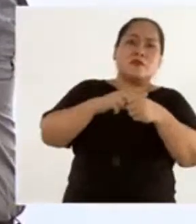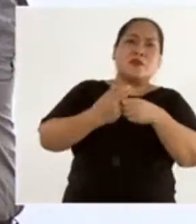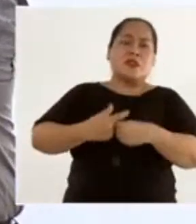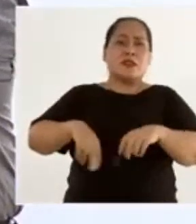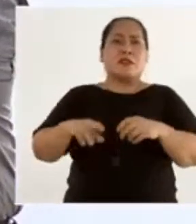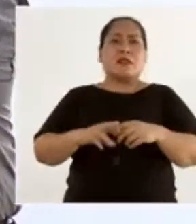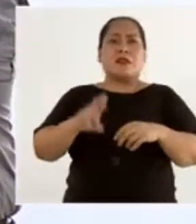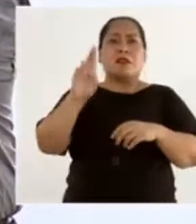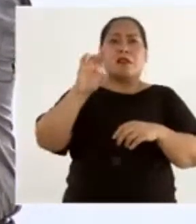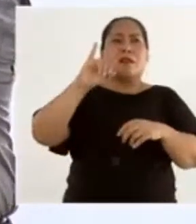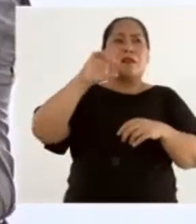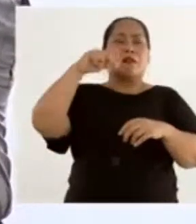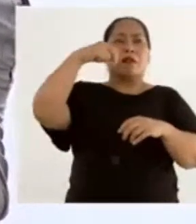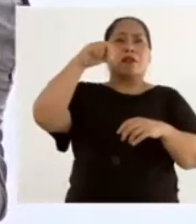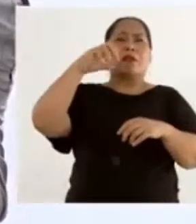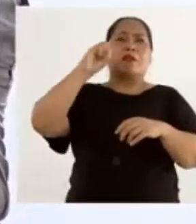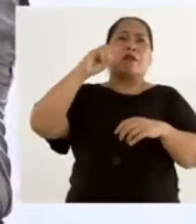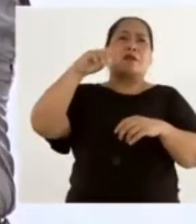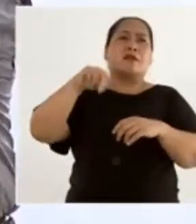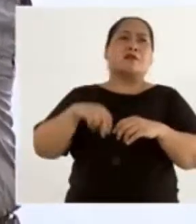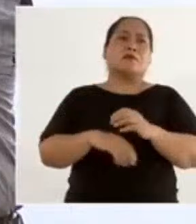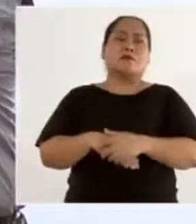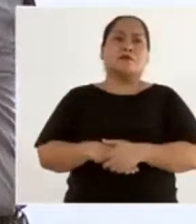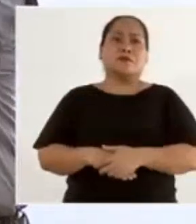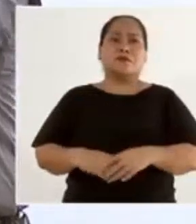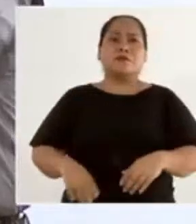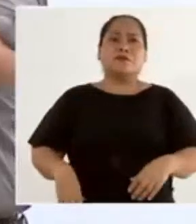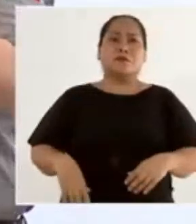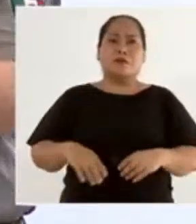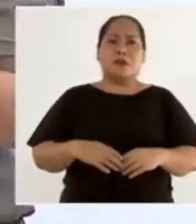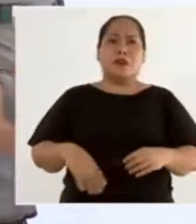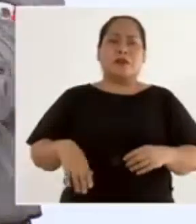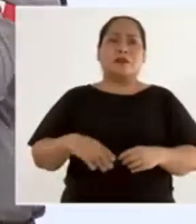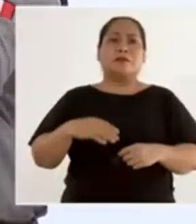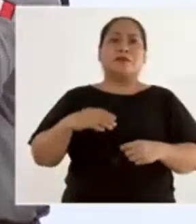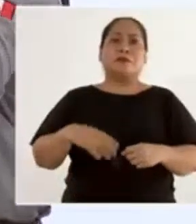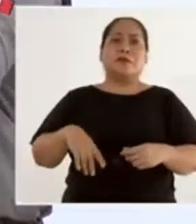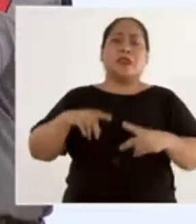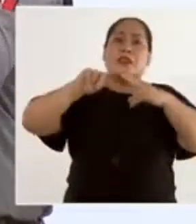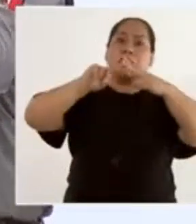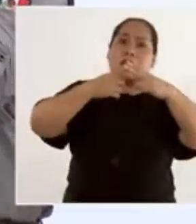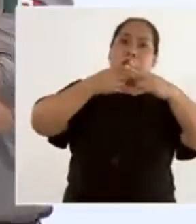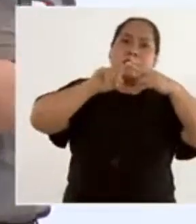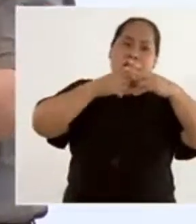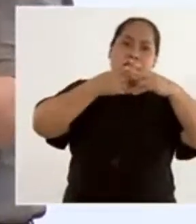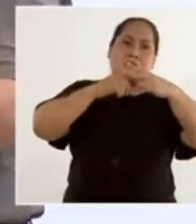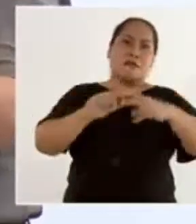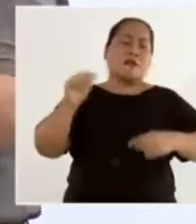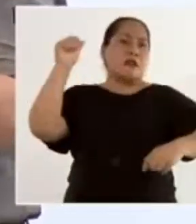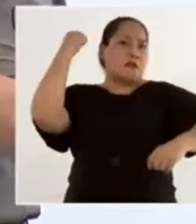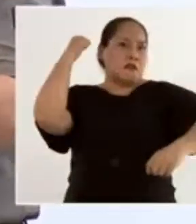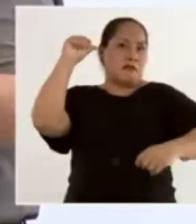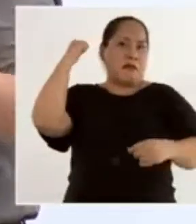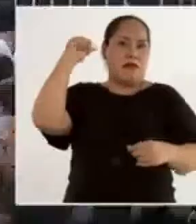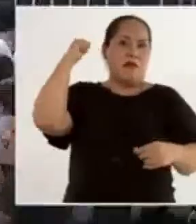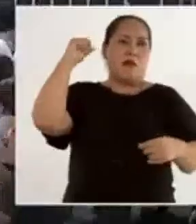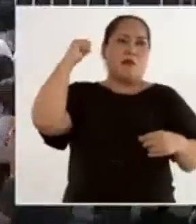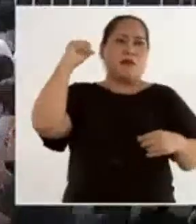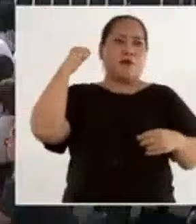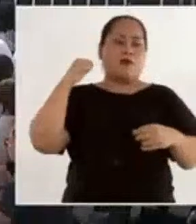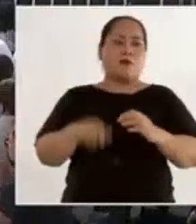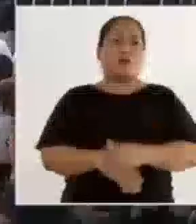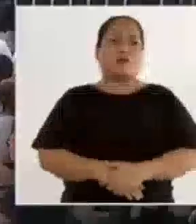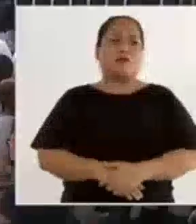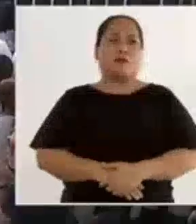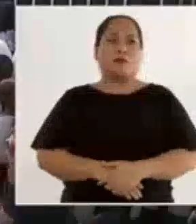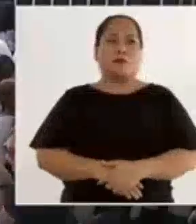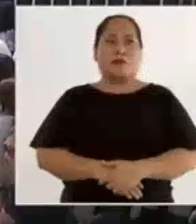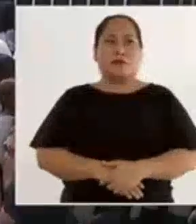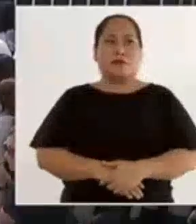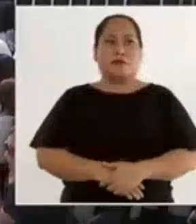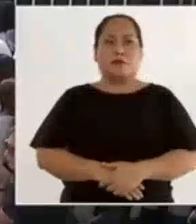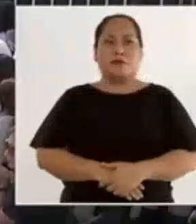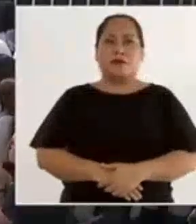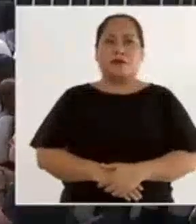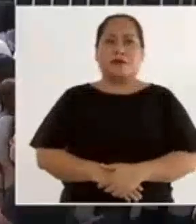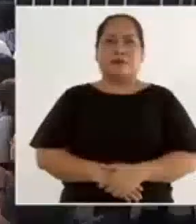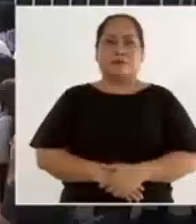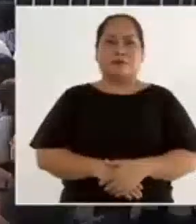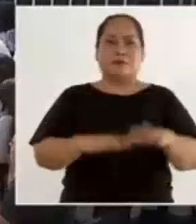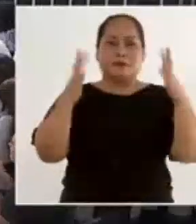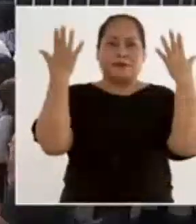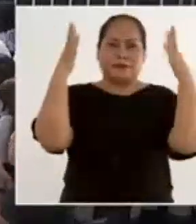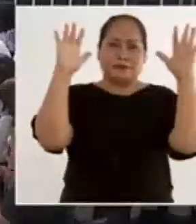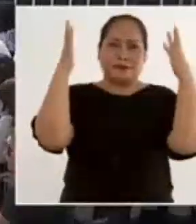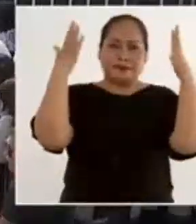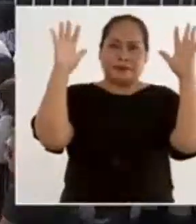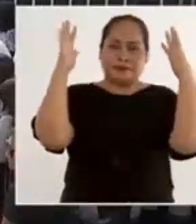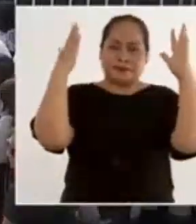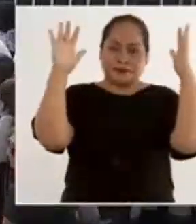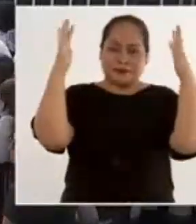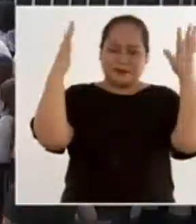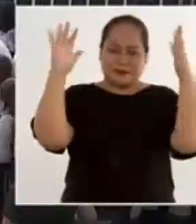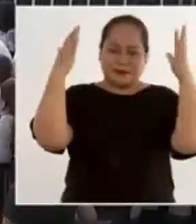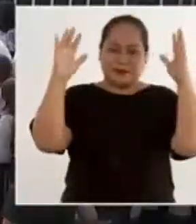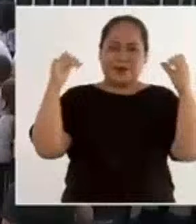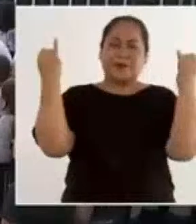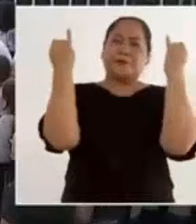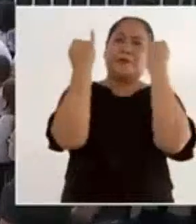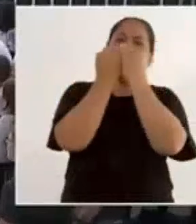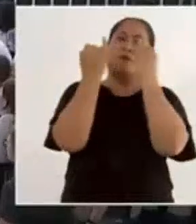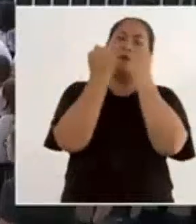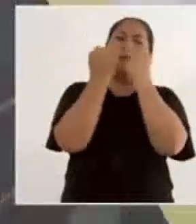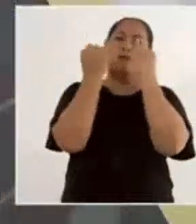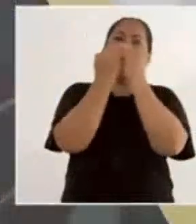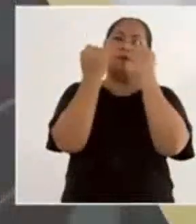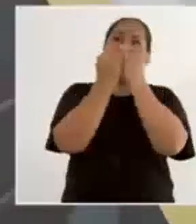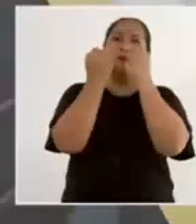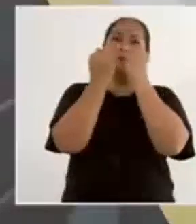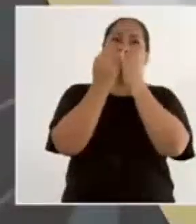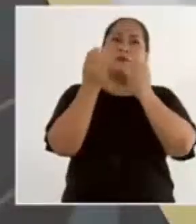trasplantes mensuales a partir del próximo mes. [Aplausos] También nos honra con su presencia